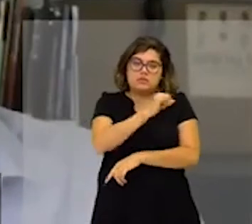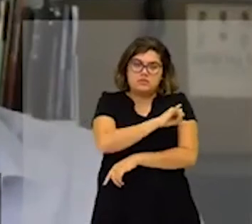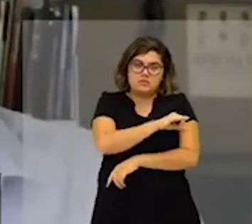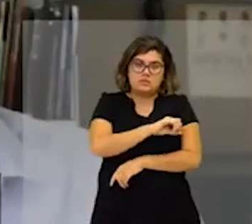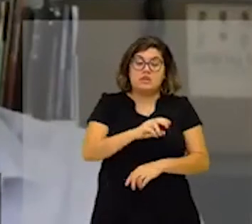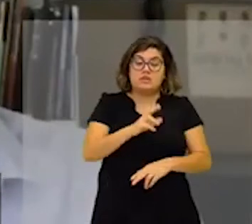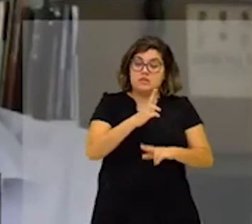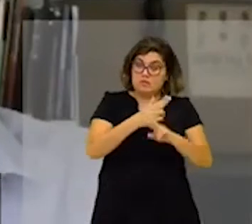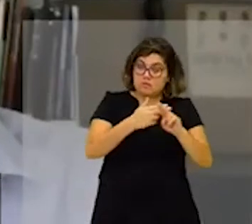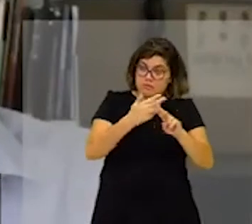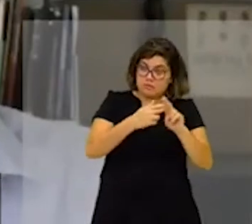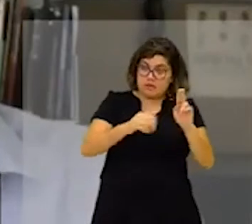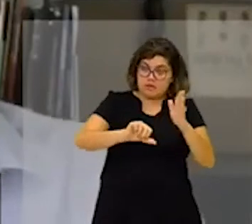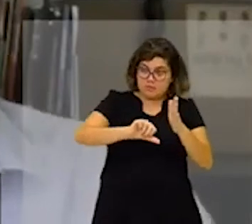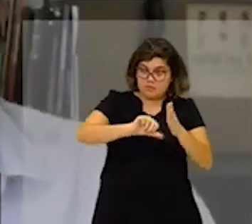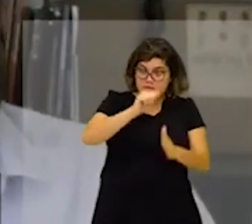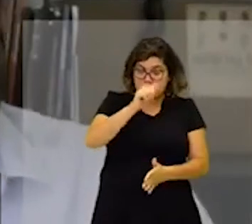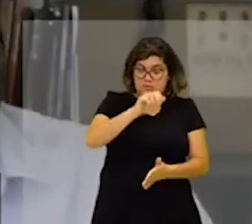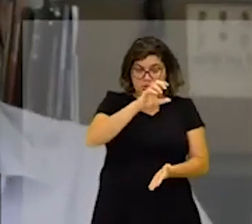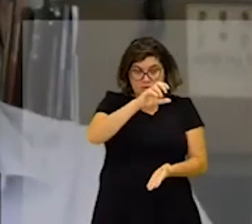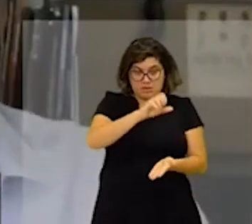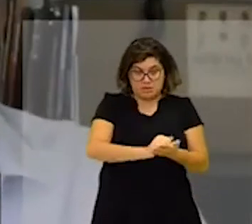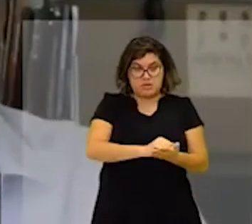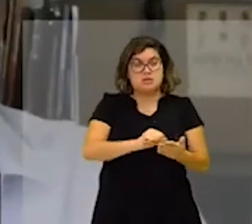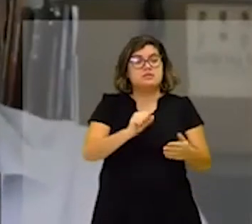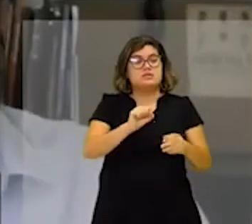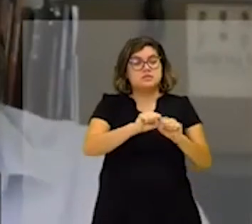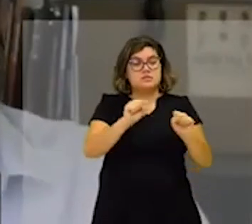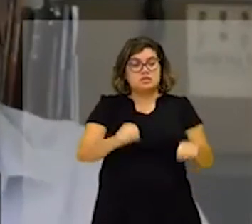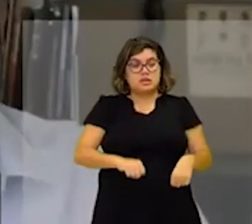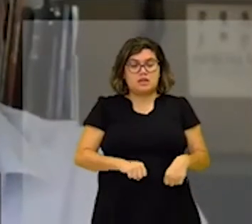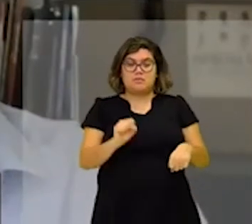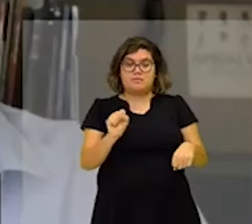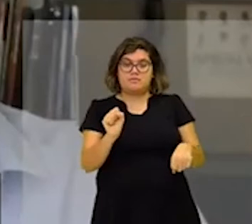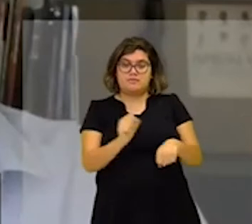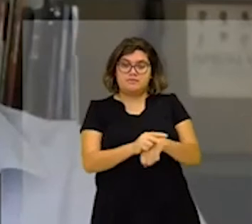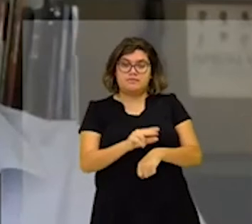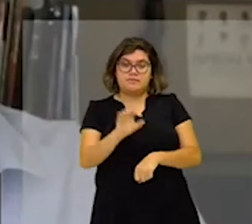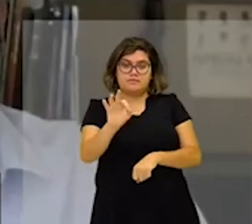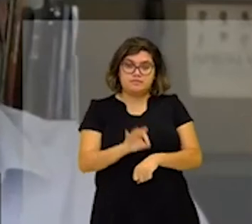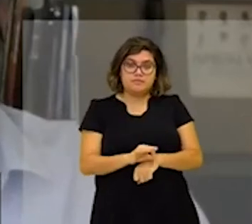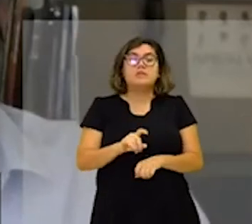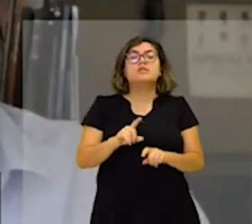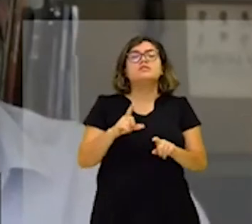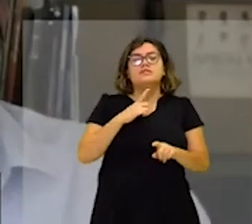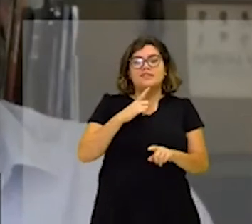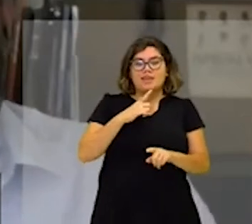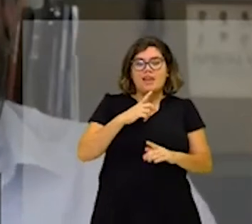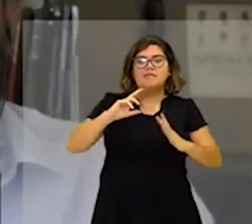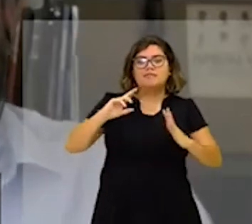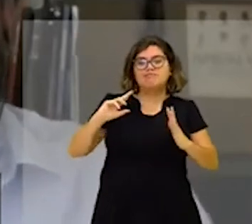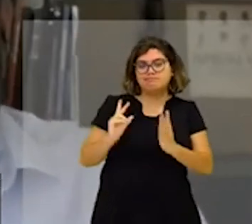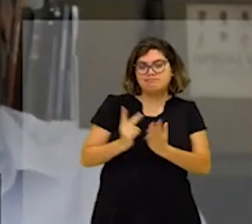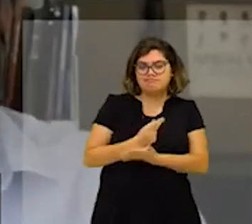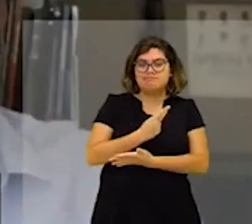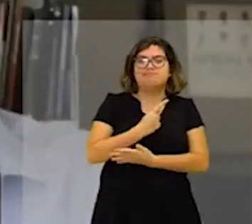implementar o sistema de cotas Oi e a partir daí nós tivemos os casos e decidiram aí na questão